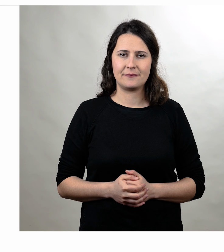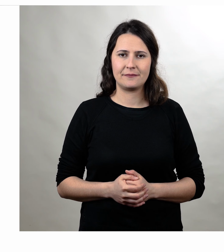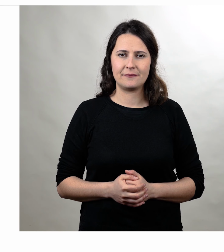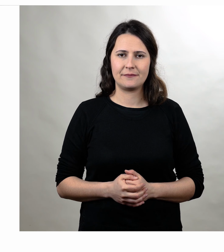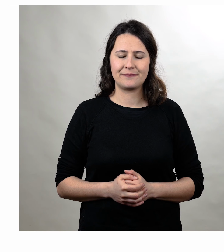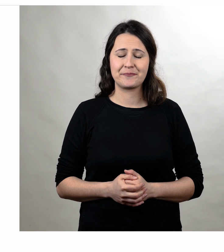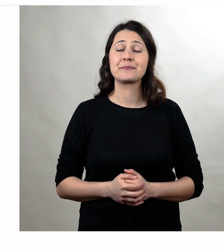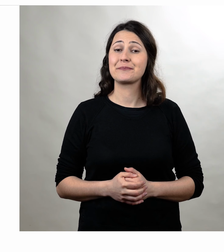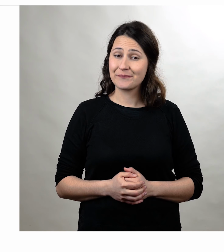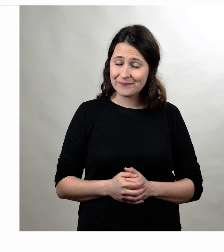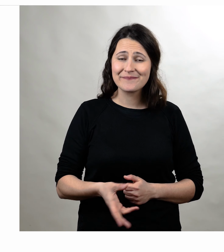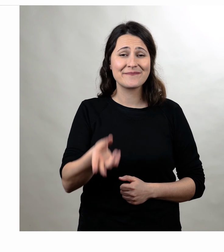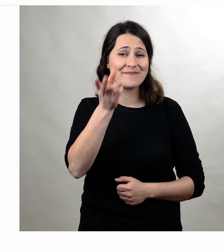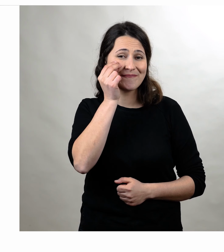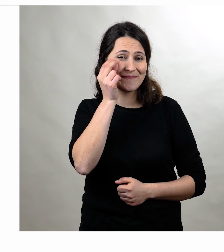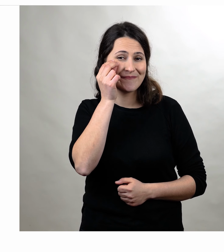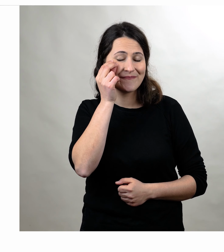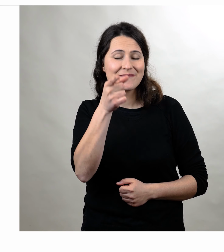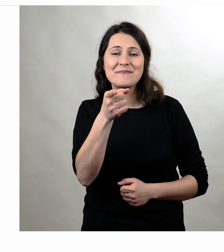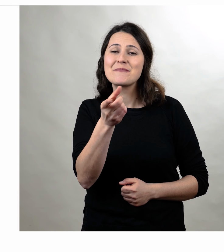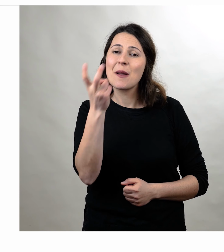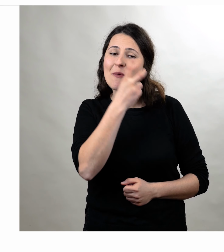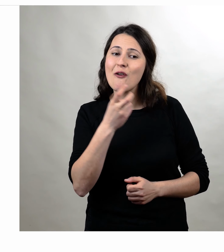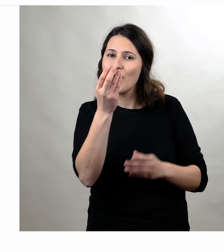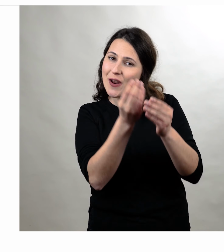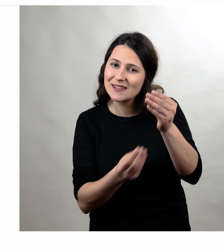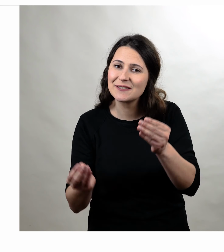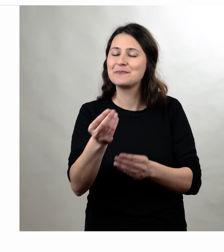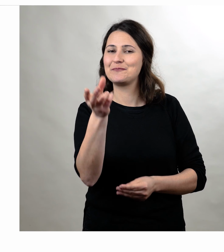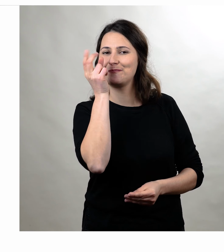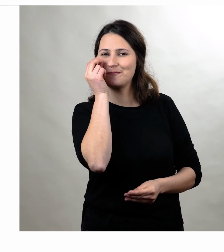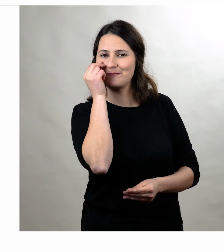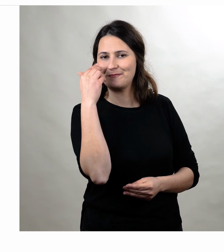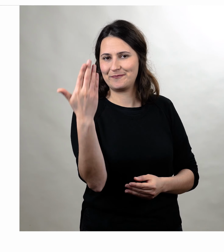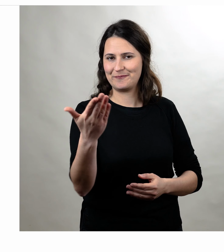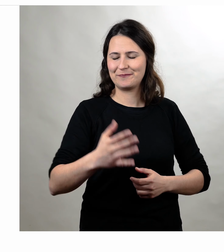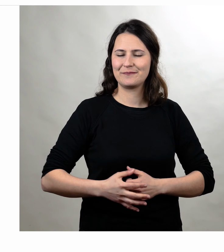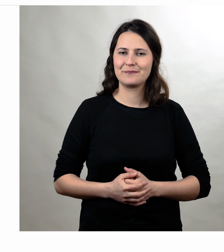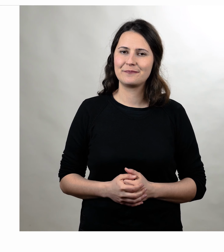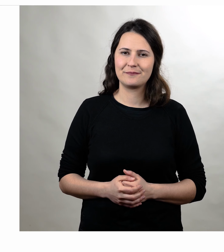Παρακολουθήστε τα για περισσότερες πληροφορίες!